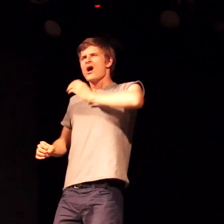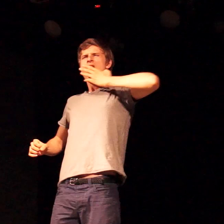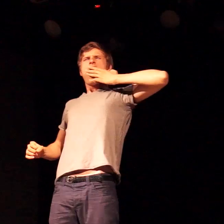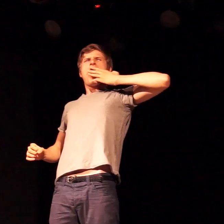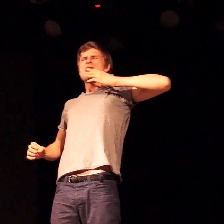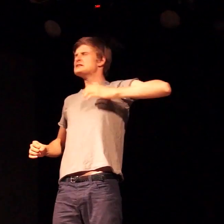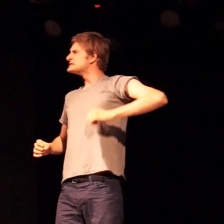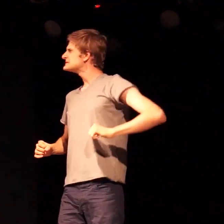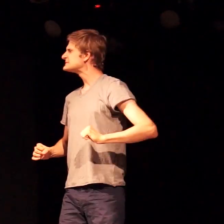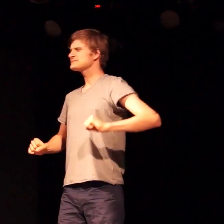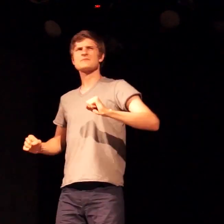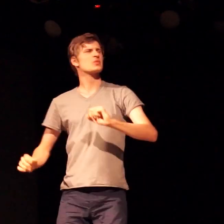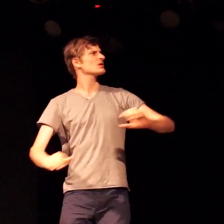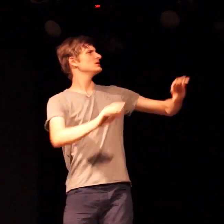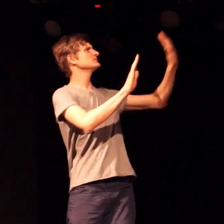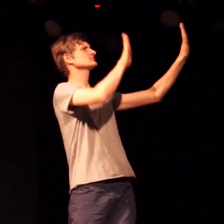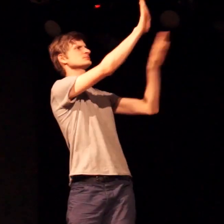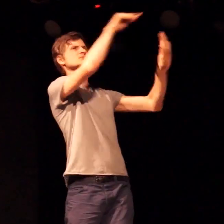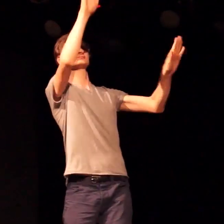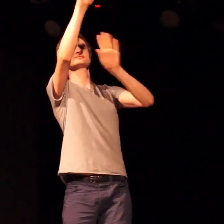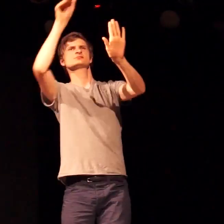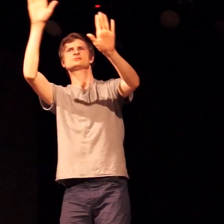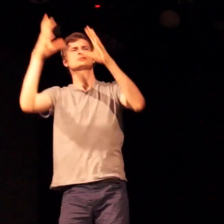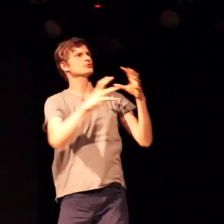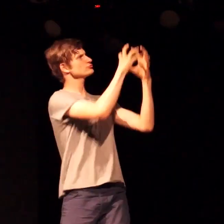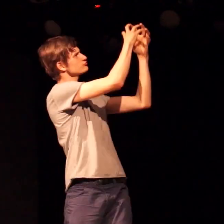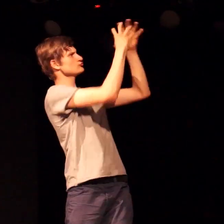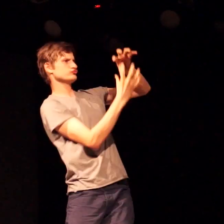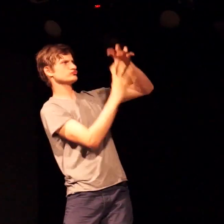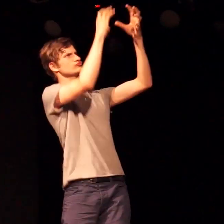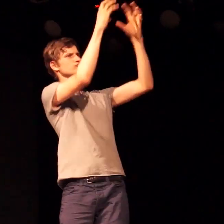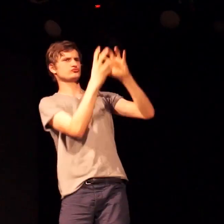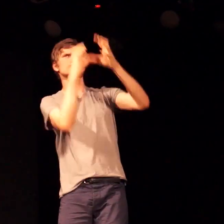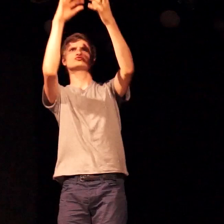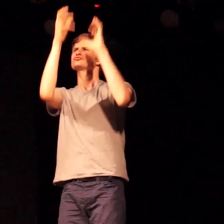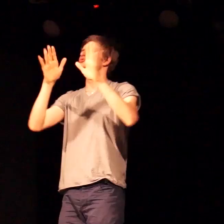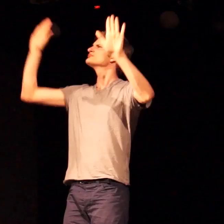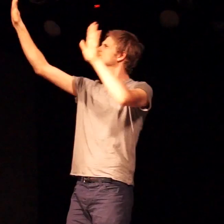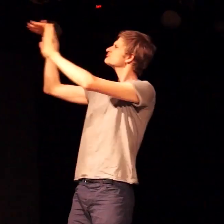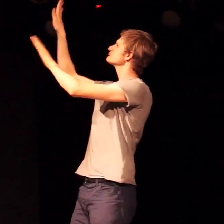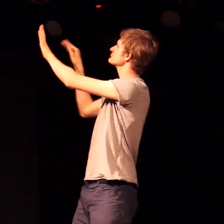Na końcu okazuje się ze cała przygoda była snem, co budzi żal i rozczarowanie w artyście.